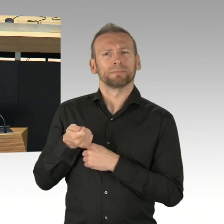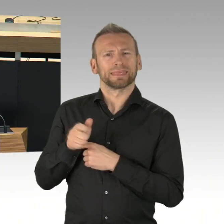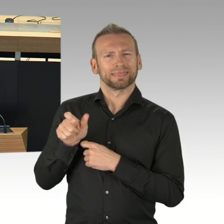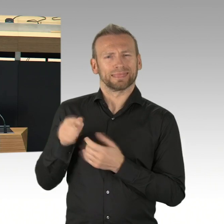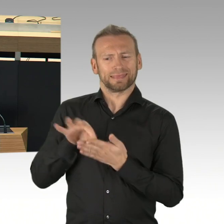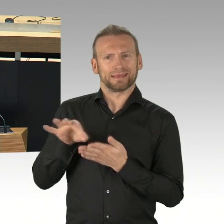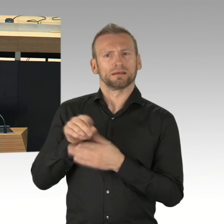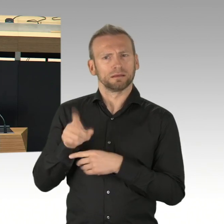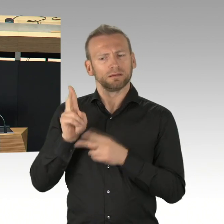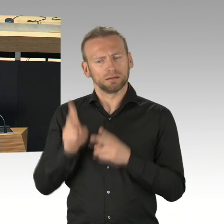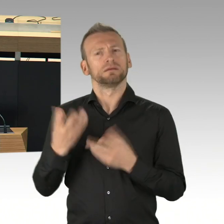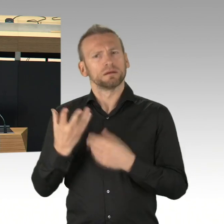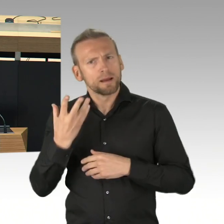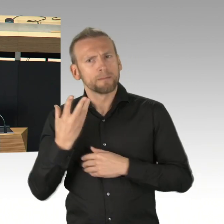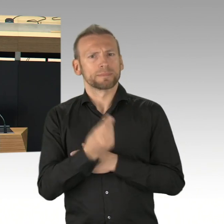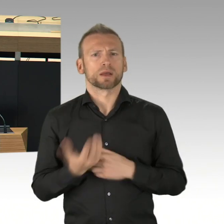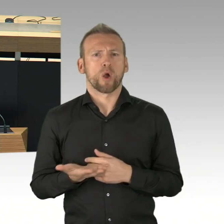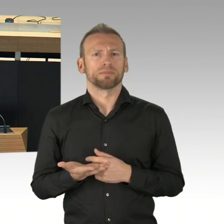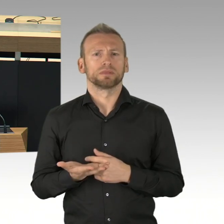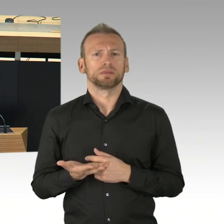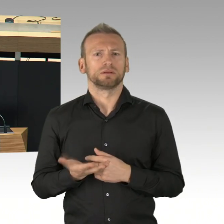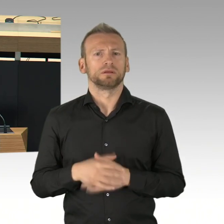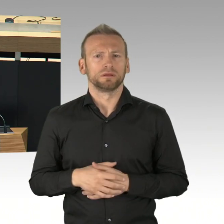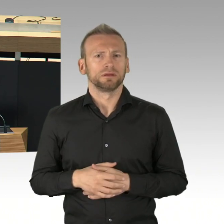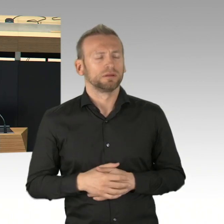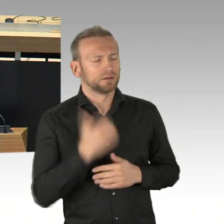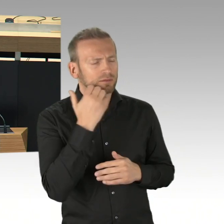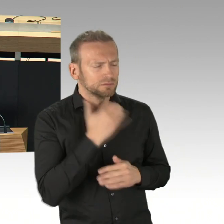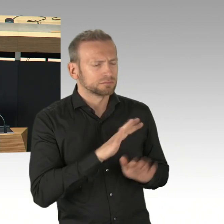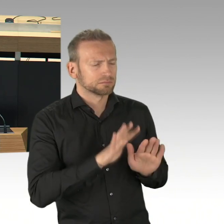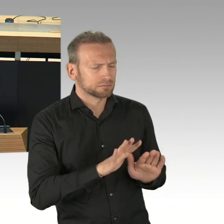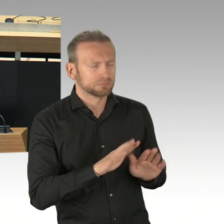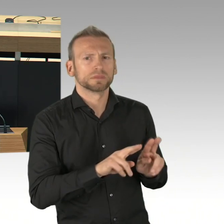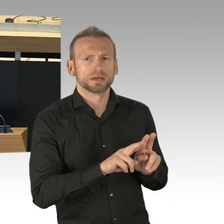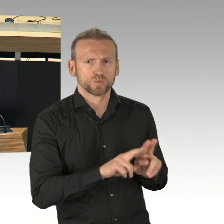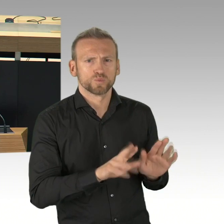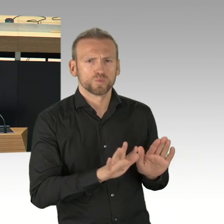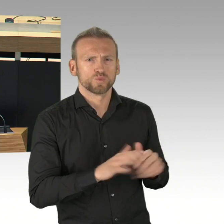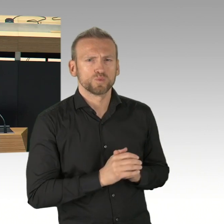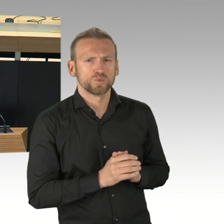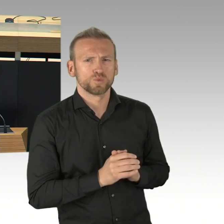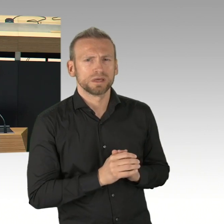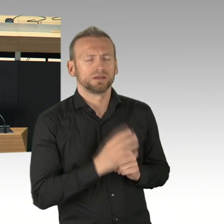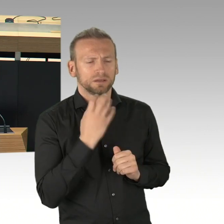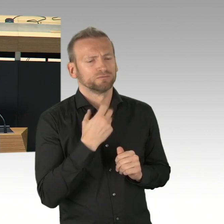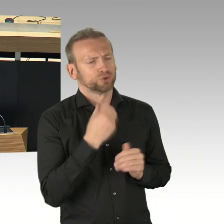und schon gar nicht die Menschen, die das in Zukunft betrifft. Die nämlich von Ihrem Gesetz betroffen sind, mein Lieber. Die verstehen das nicht und das wollen Sie auch,